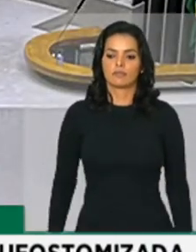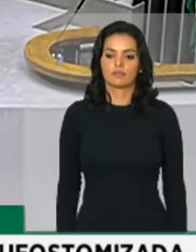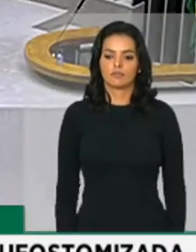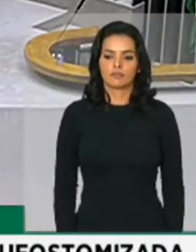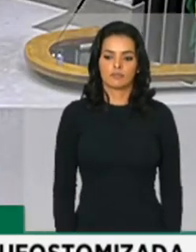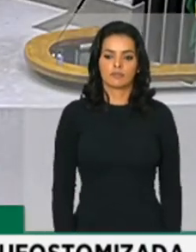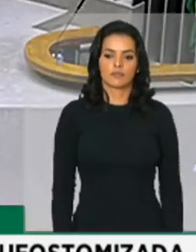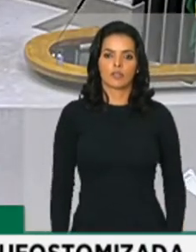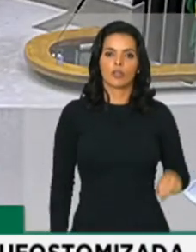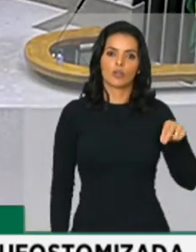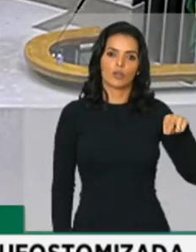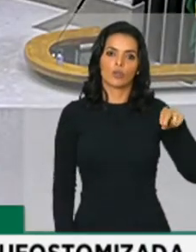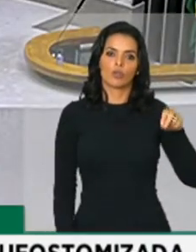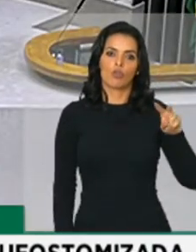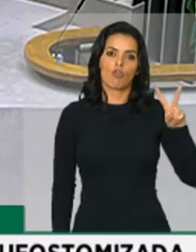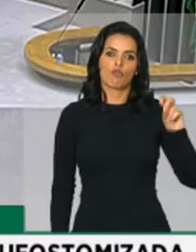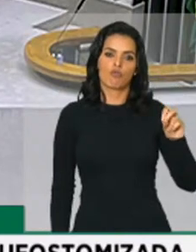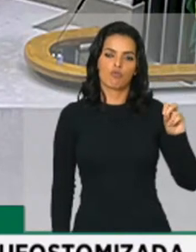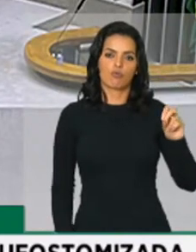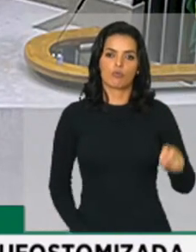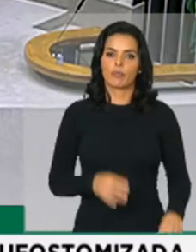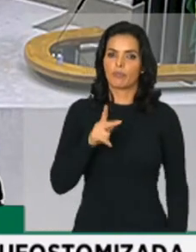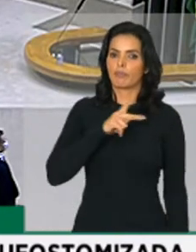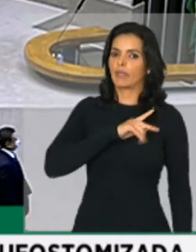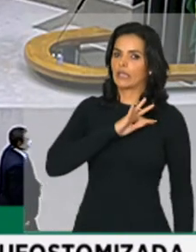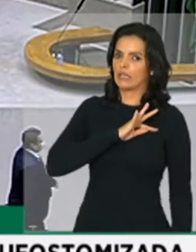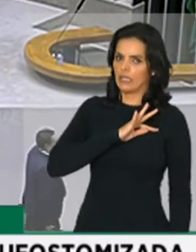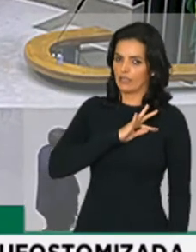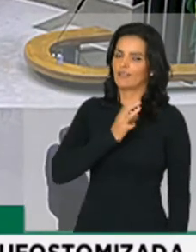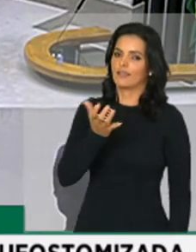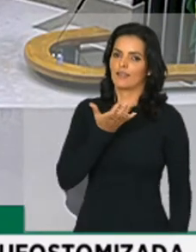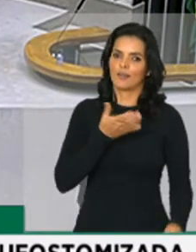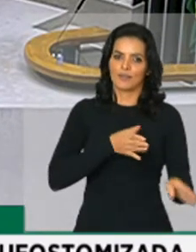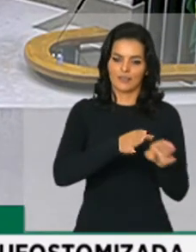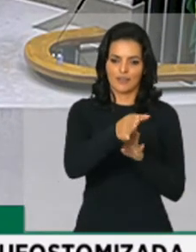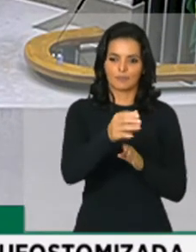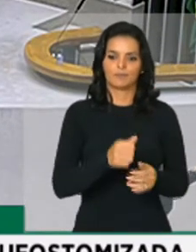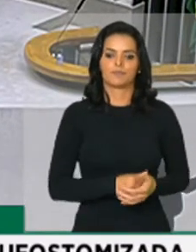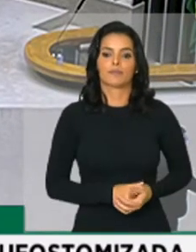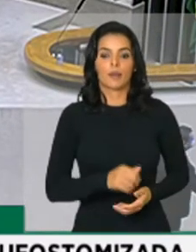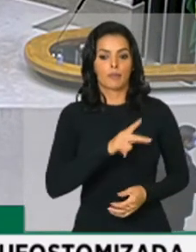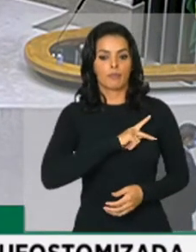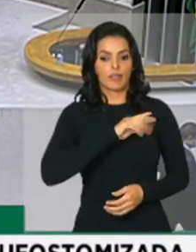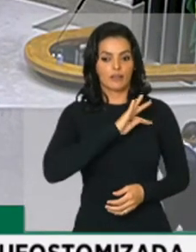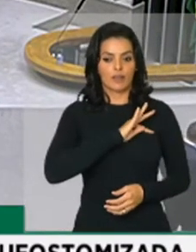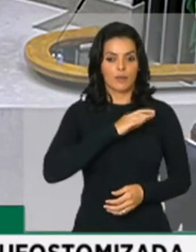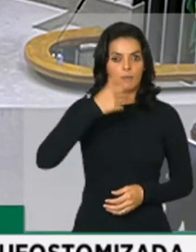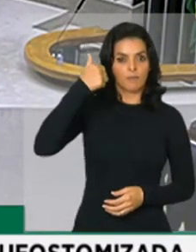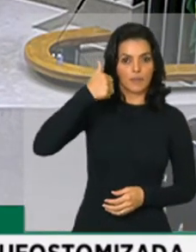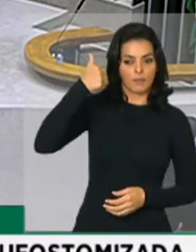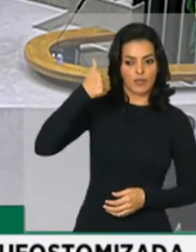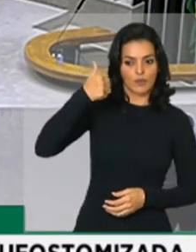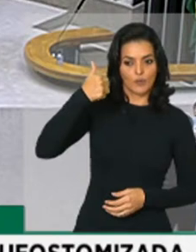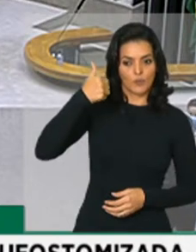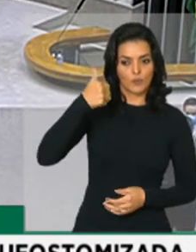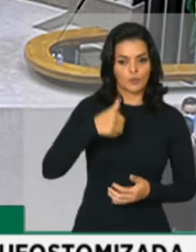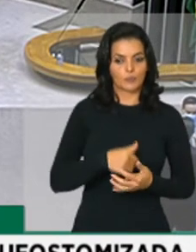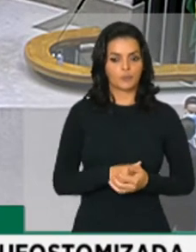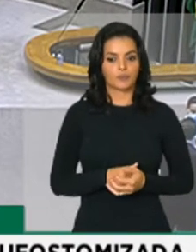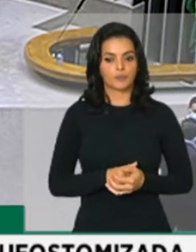COMO UM DOS PARTIDOS, LAVRA DO NOSSO DEPUTADO ENIO VERRI EM QUE ELA VEM A PRÓPRIA PROPORÇÃO PARA REAFIRMAR SEU CARÁTER DE CONSCIENTIZAÇÃO,